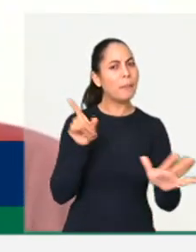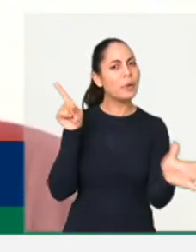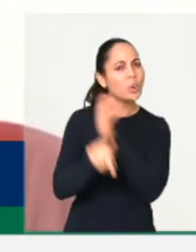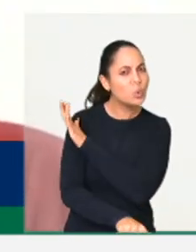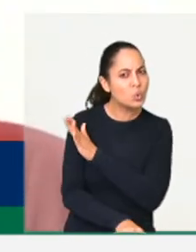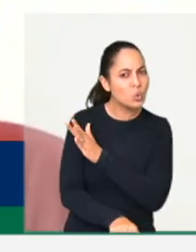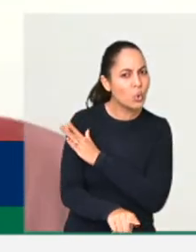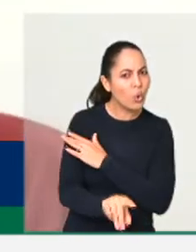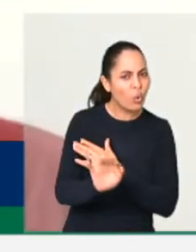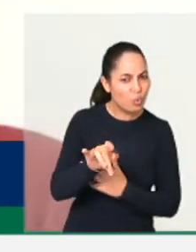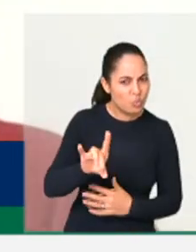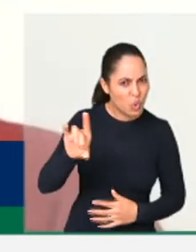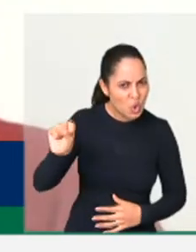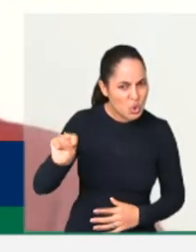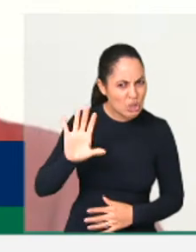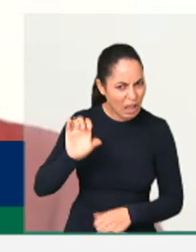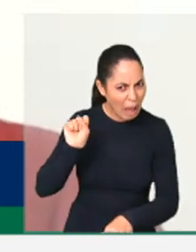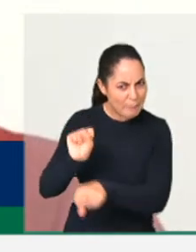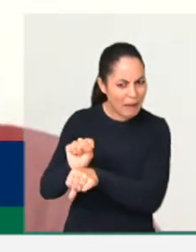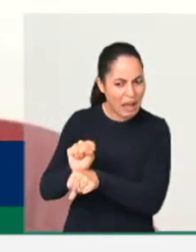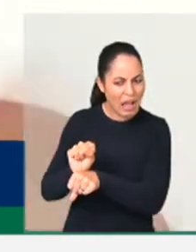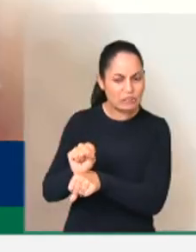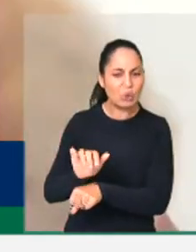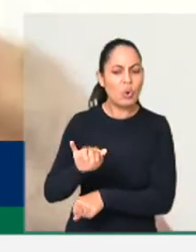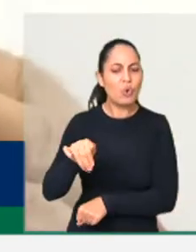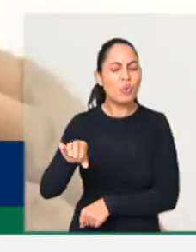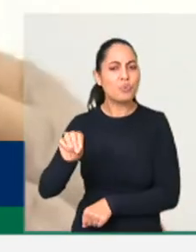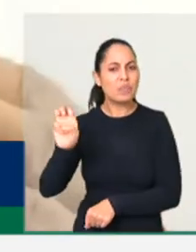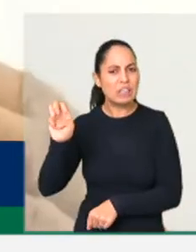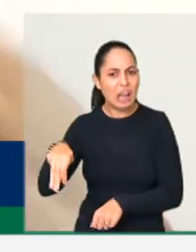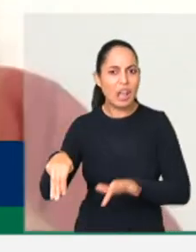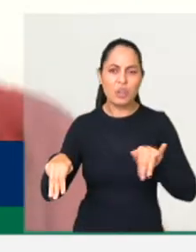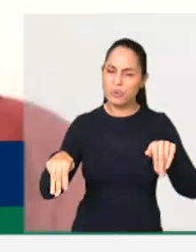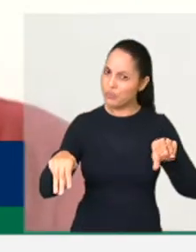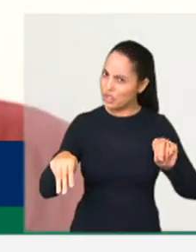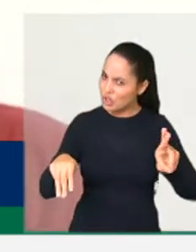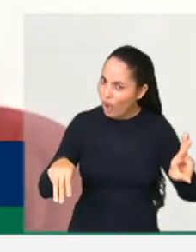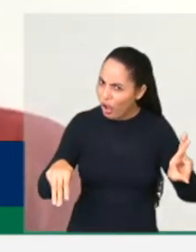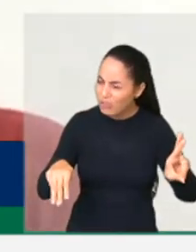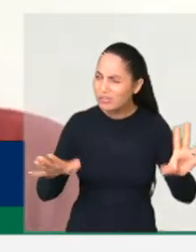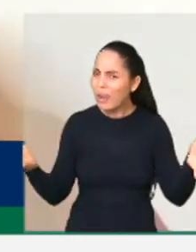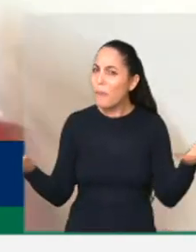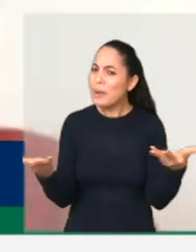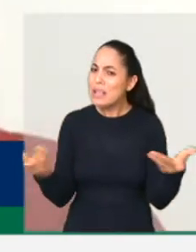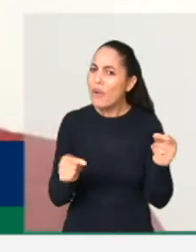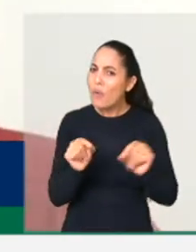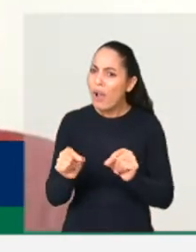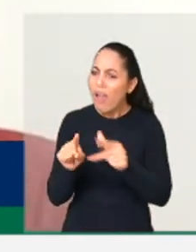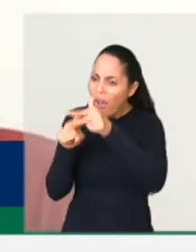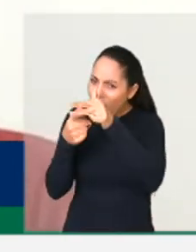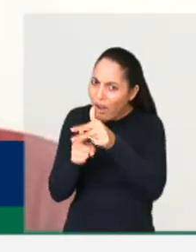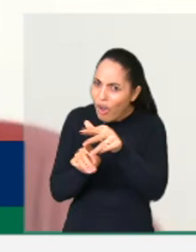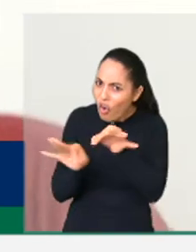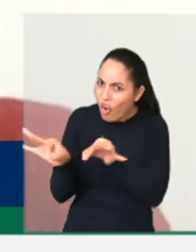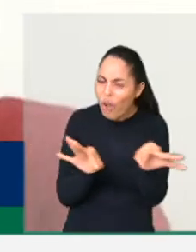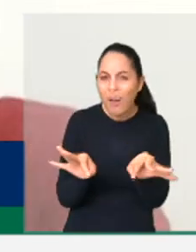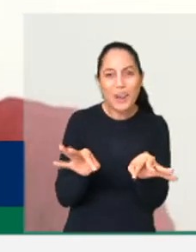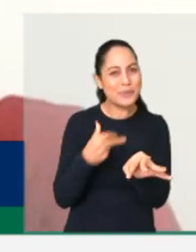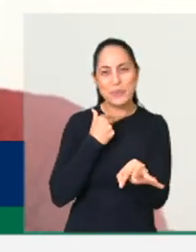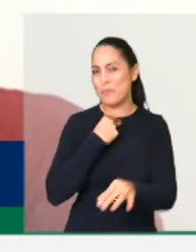ORIENTA NÃO. AGRADEÇO A V.EXA. CEDER A PALAVRA, EU PERDI O MOMENTO PORQUE NA HORA V.EXA. TINHA PISADO NO ACELERADOR, CHAMADO VÁRIOS